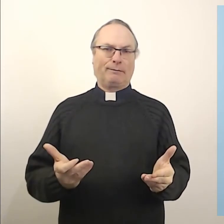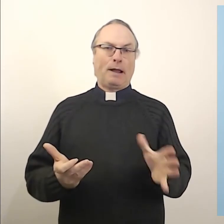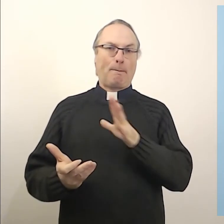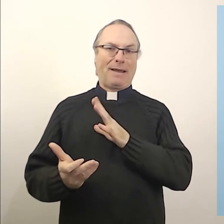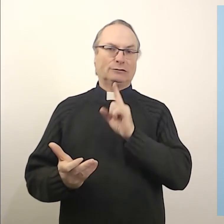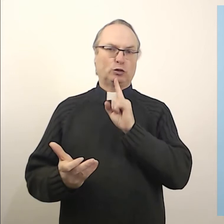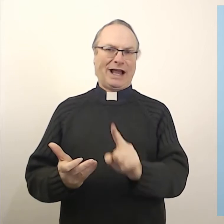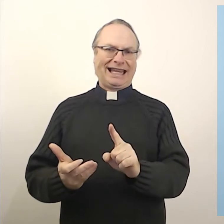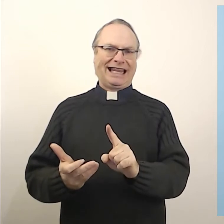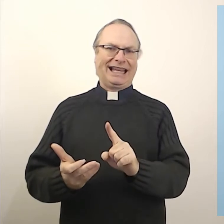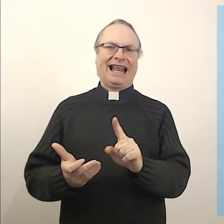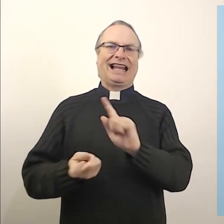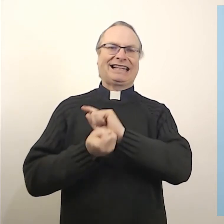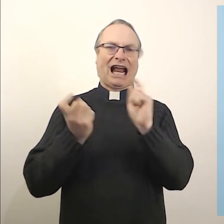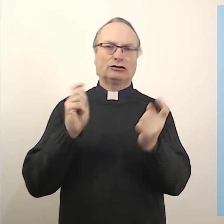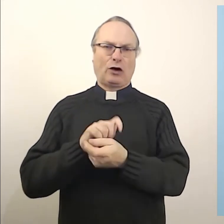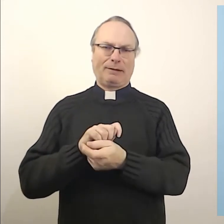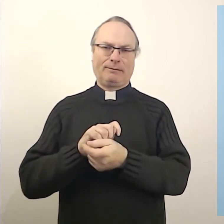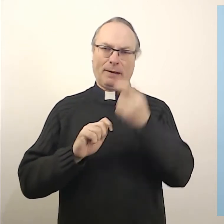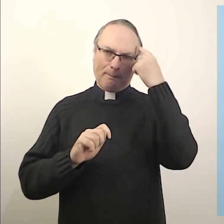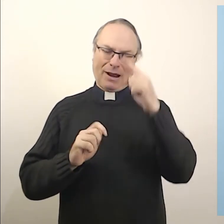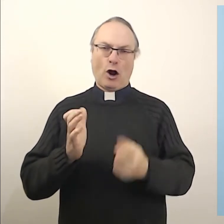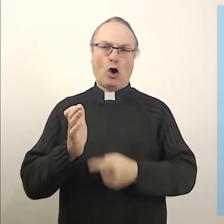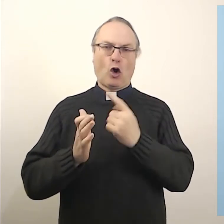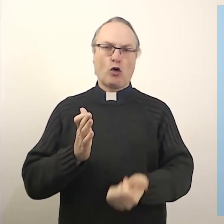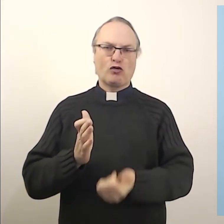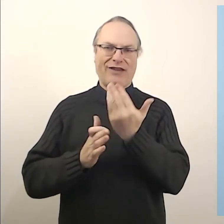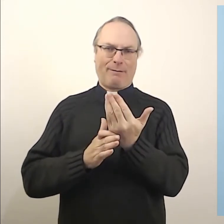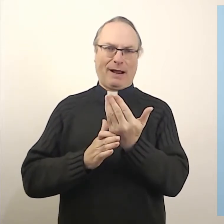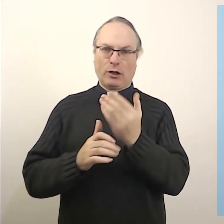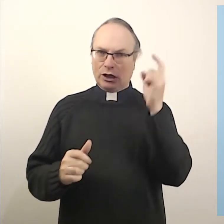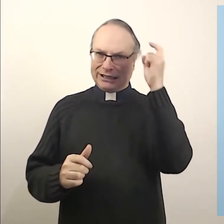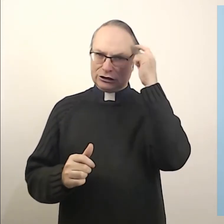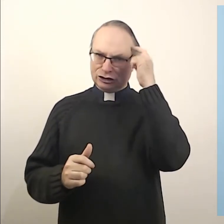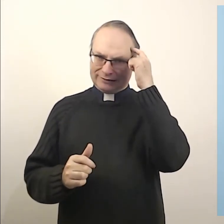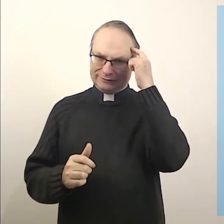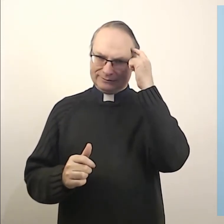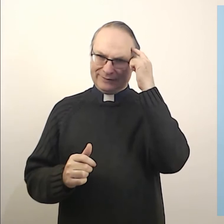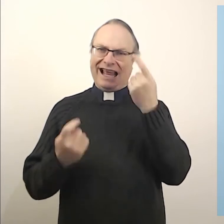mais soyez transformés par le renouvellement de l'intelligence